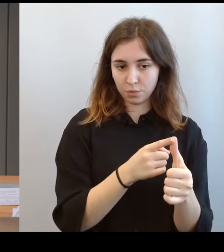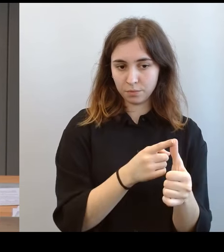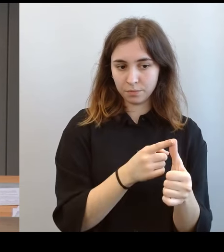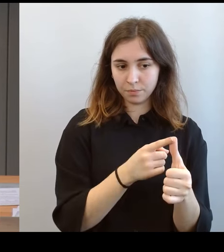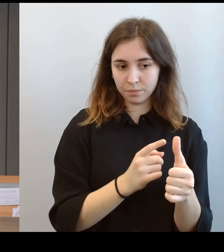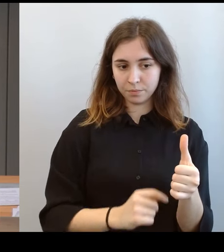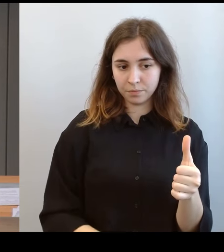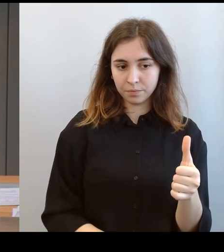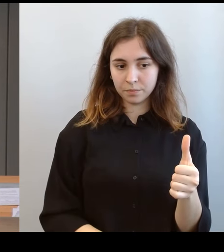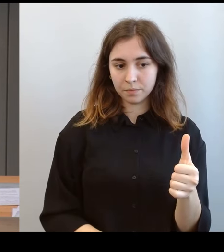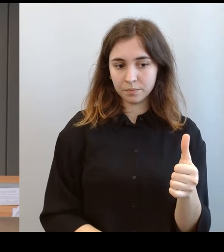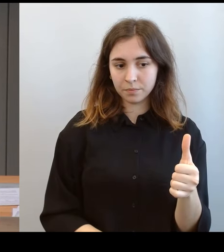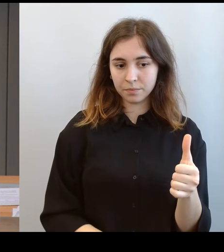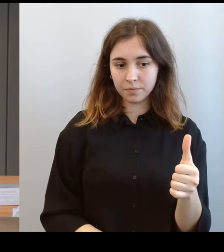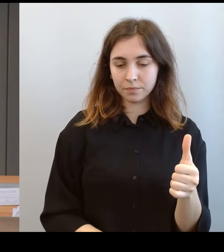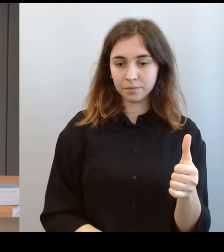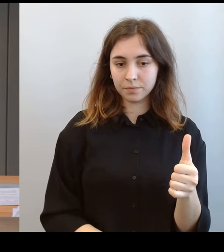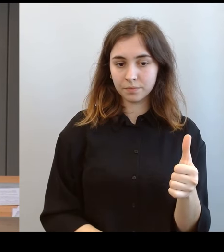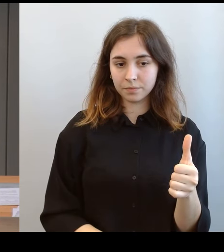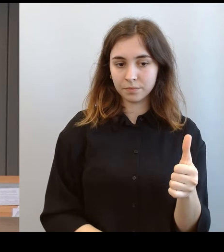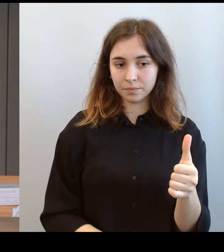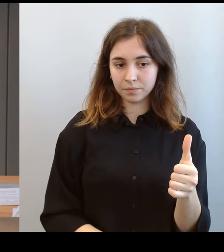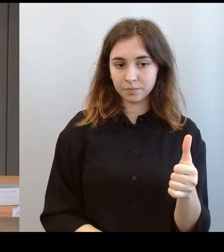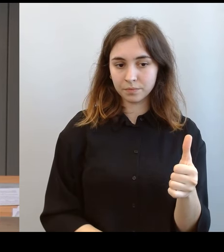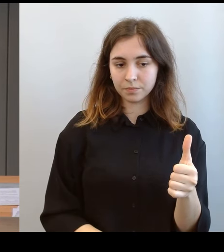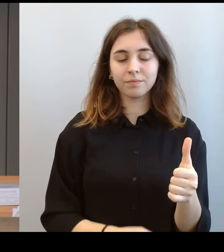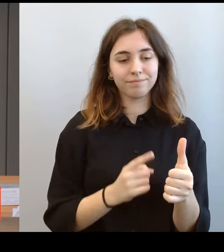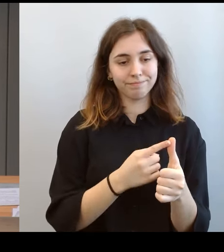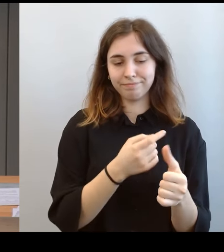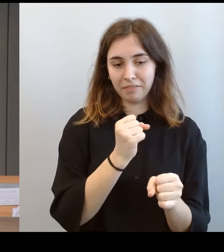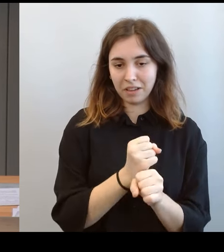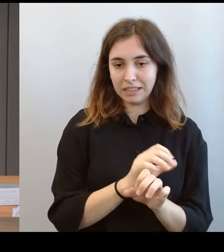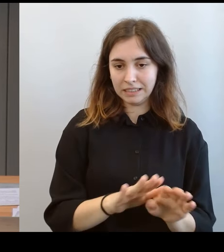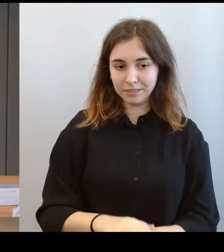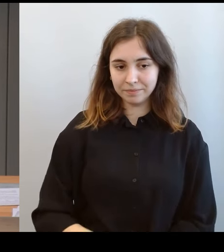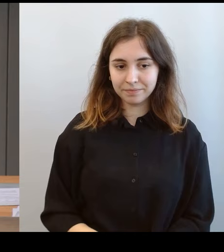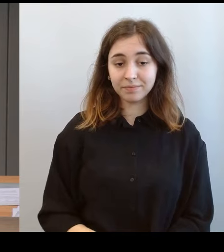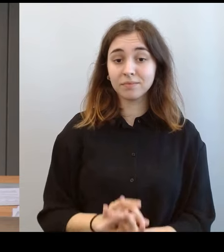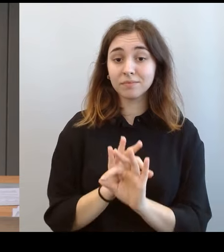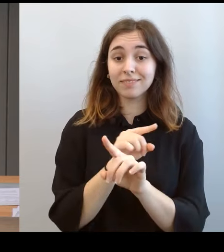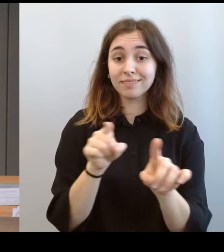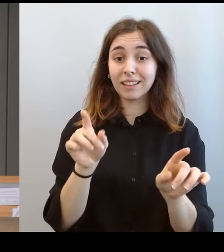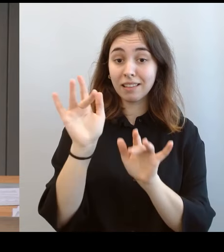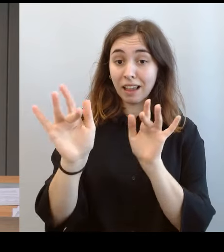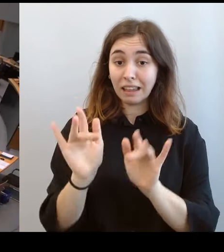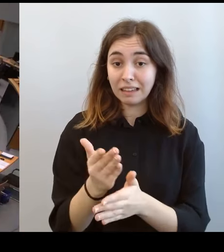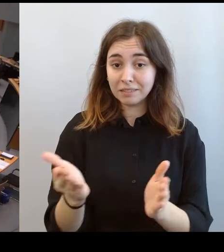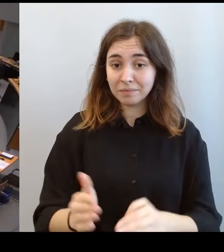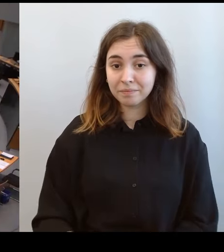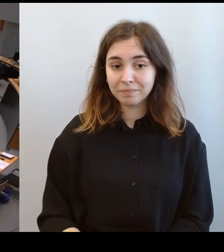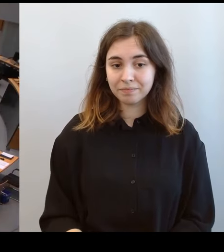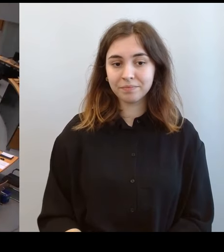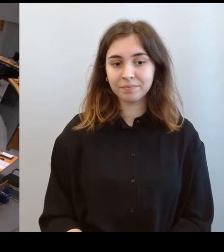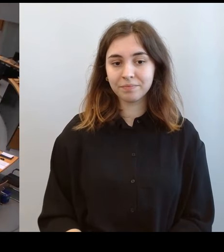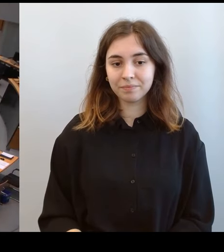Die AfD-Fraktion. Vielen Dank. Wer stimmt dagegen? Das sind alle weiteren Fraktionen sowie der